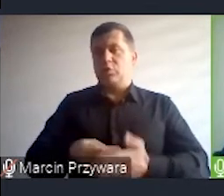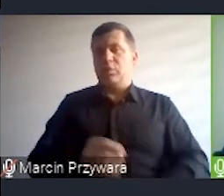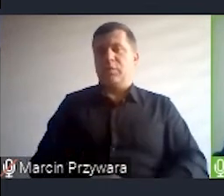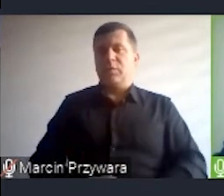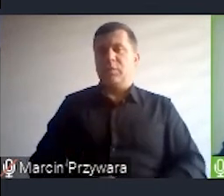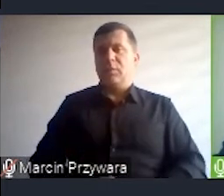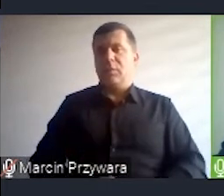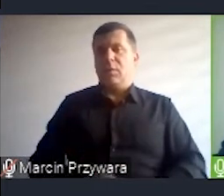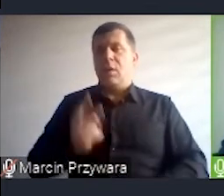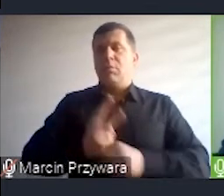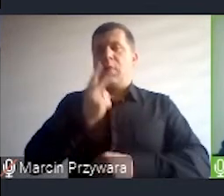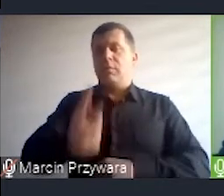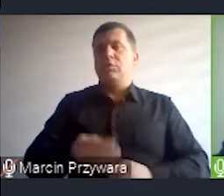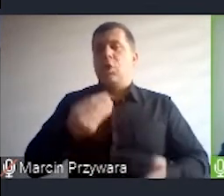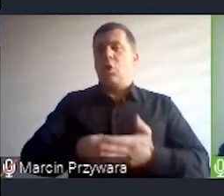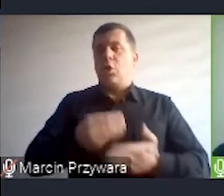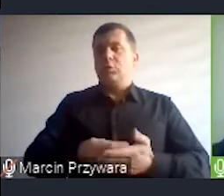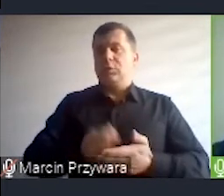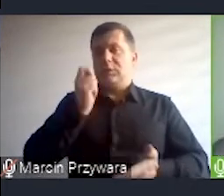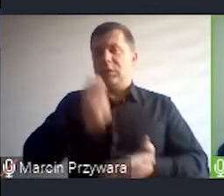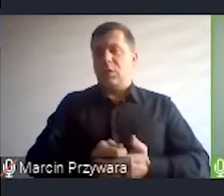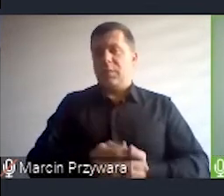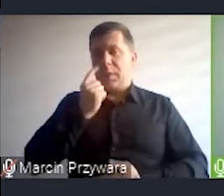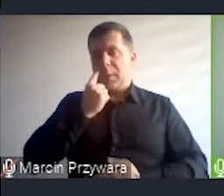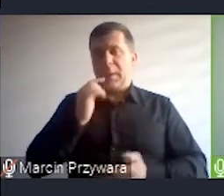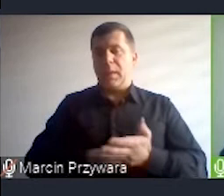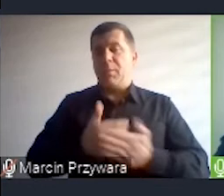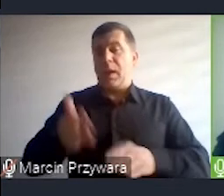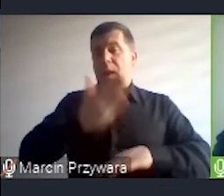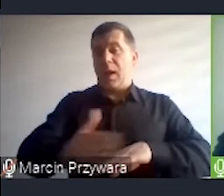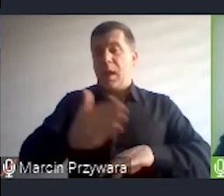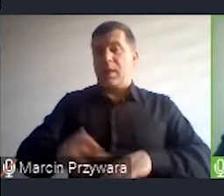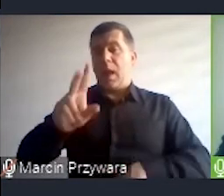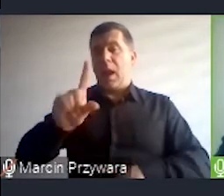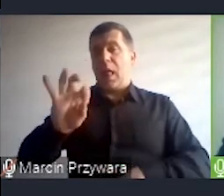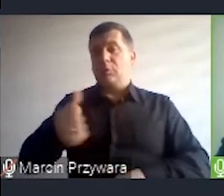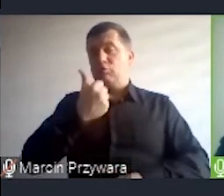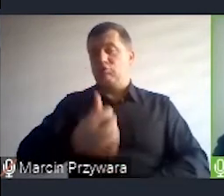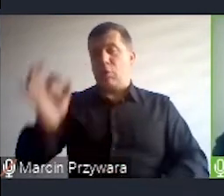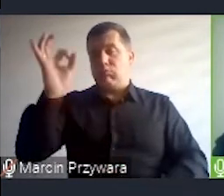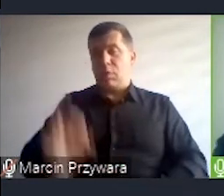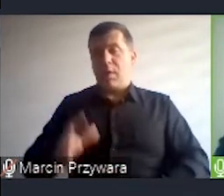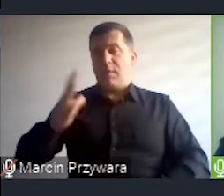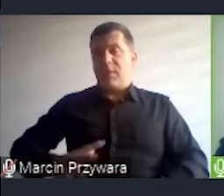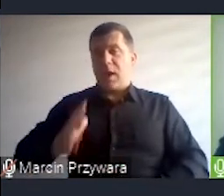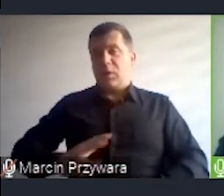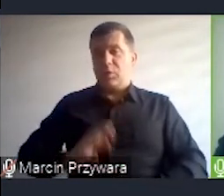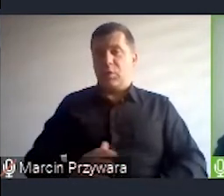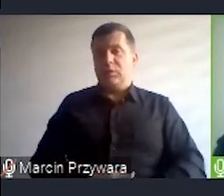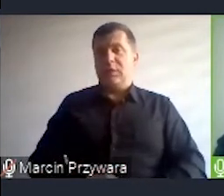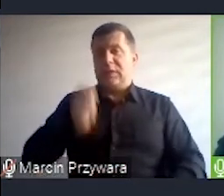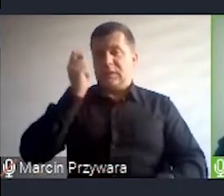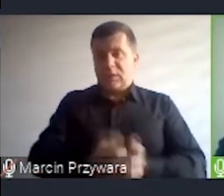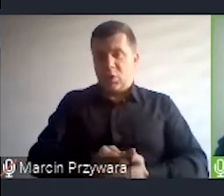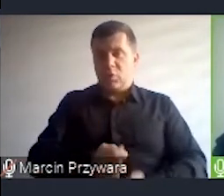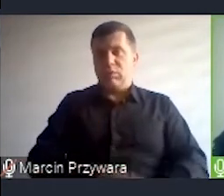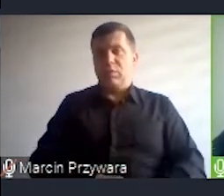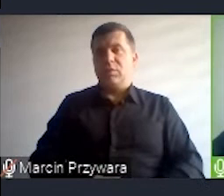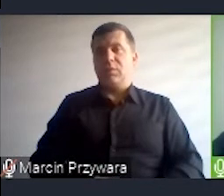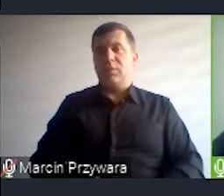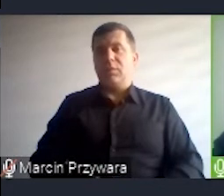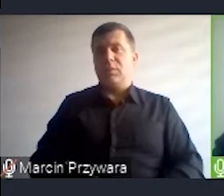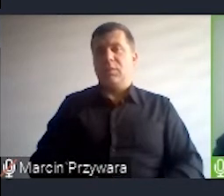Powyżej kosztów zakupów, gdyby ratami leasingowymi pokryć 100% wartości zakupu,